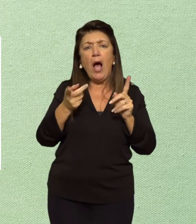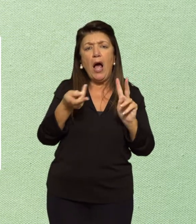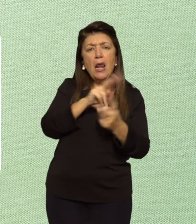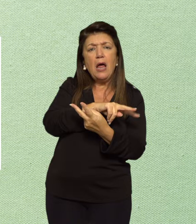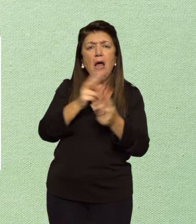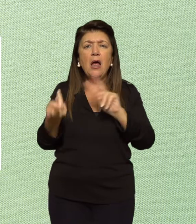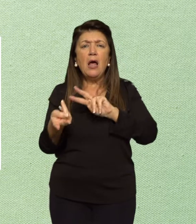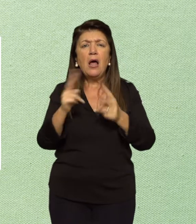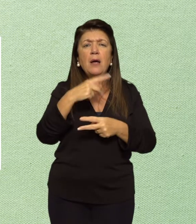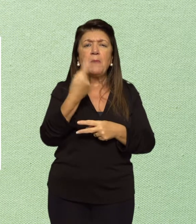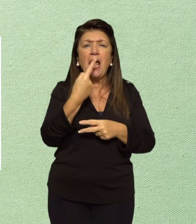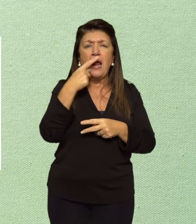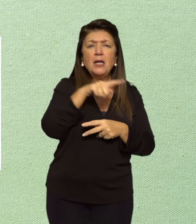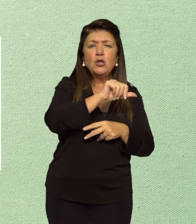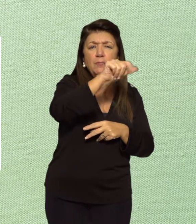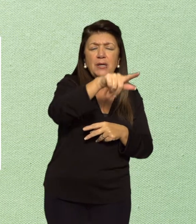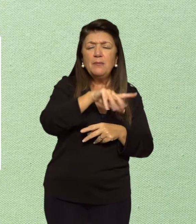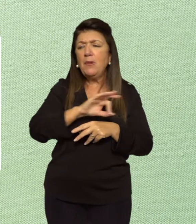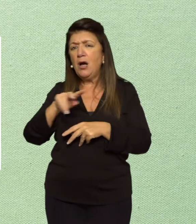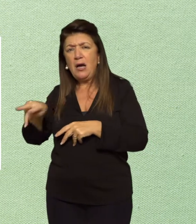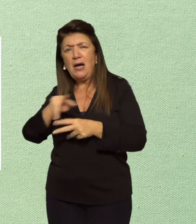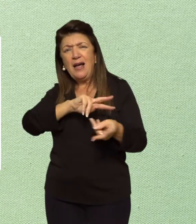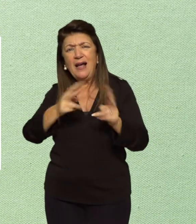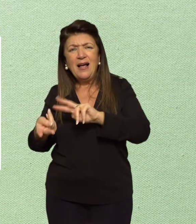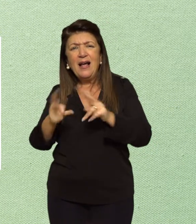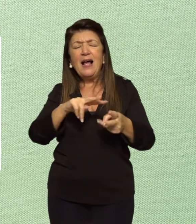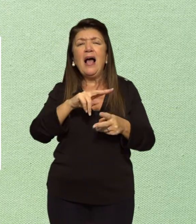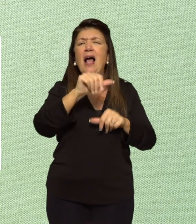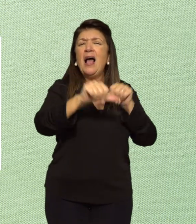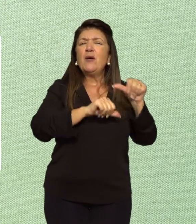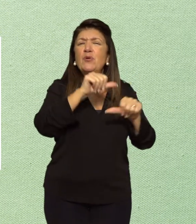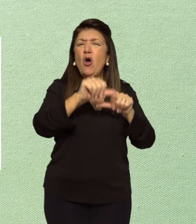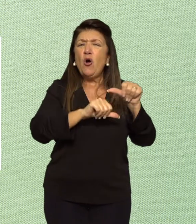forte, cioè sono più i cambiamenti legislativi che influenzano la società o viceversa? E' un